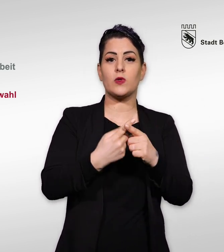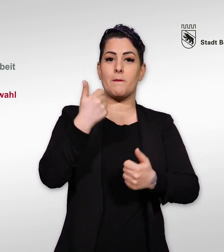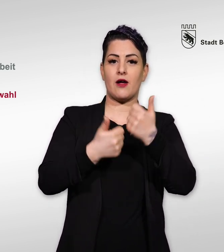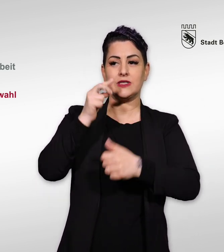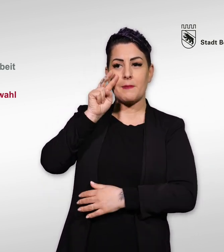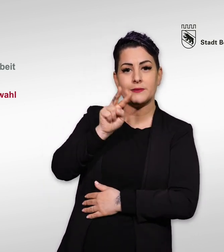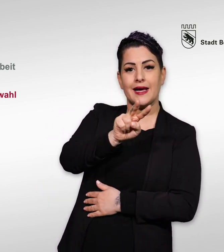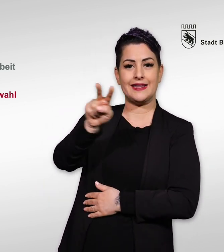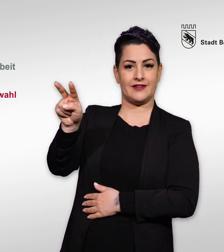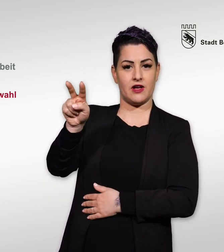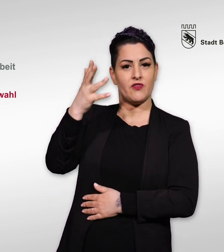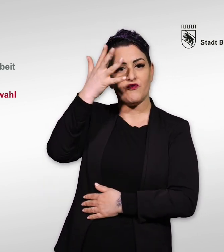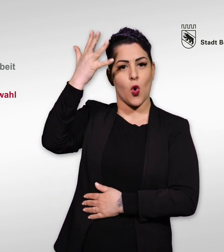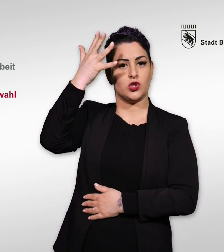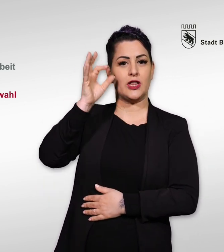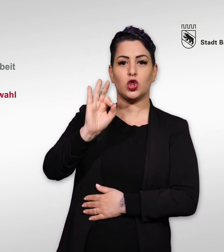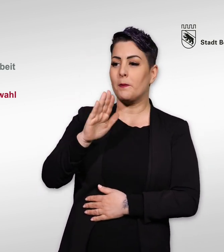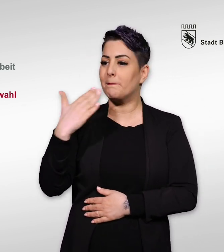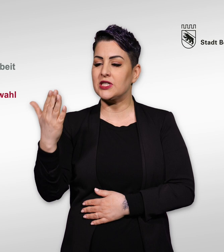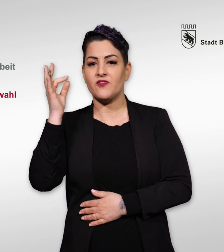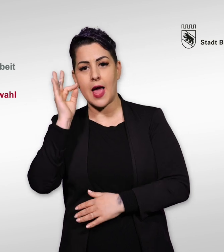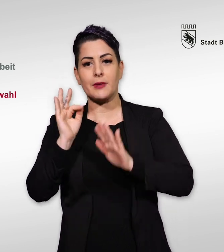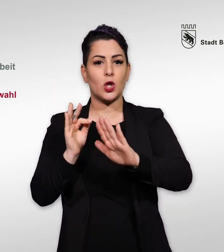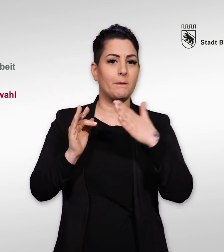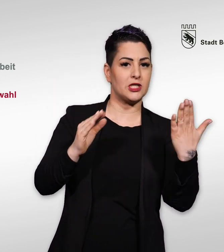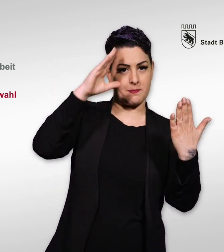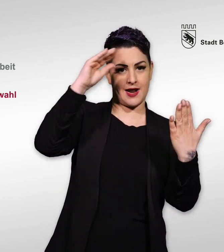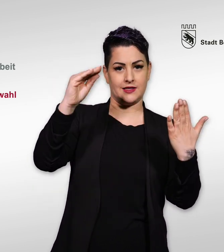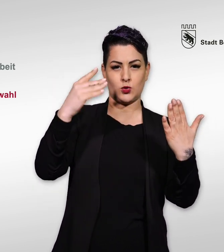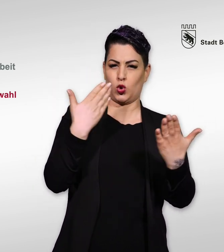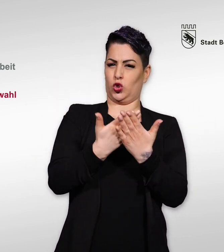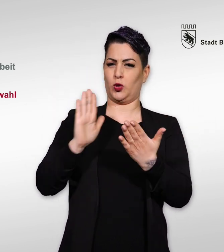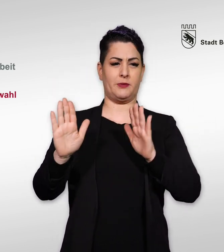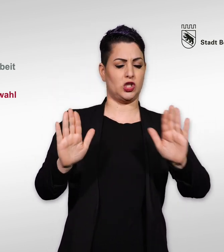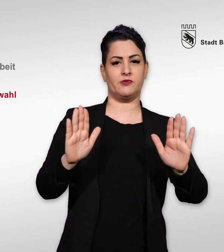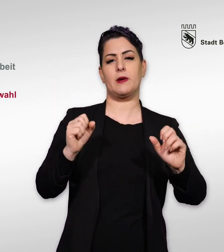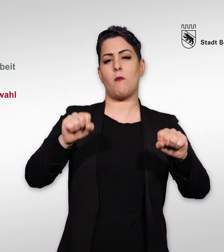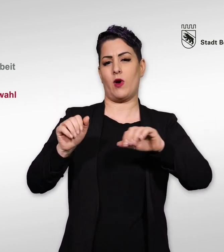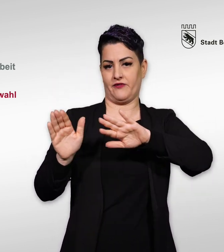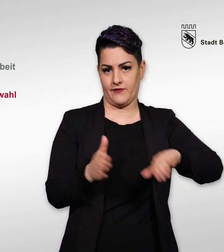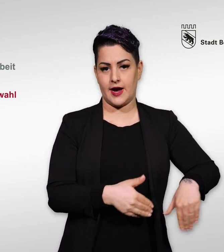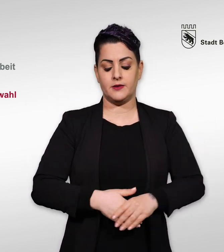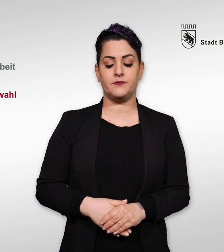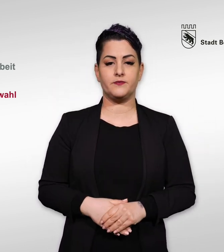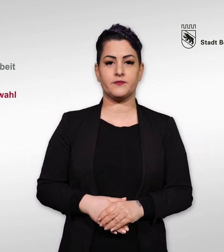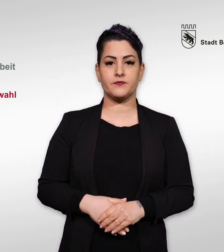und Berufsperspektiven, werden diese Möglichkeiten unnötigerweise eingeschränkt.